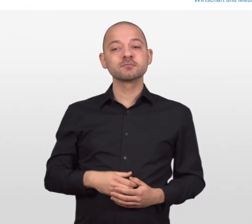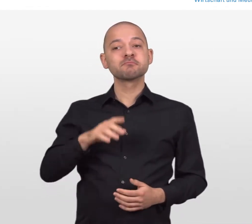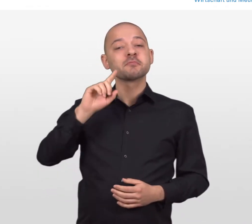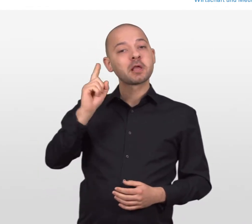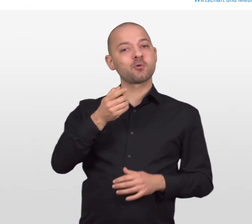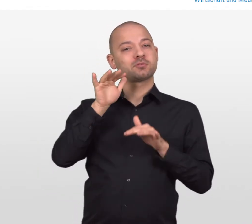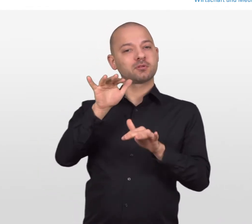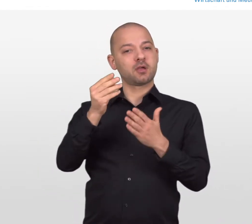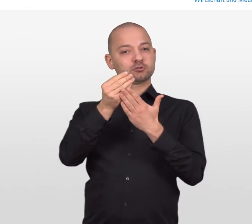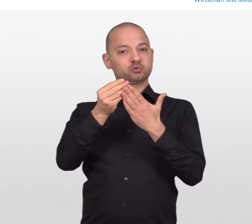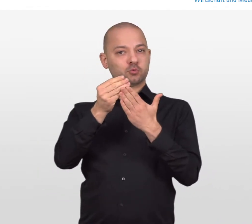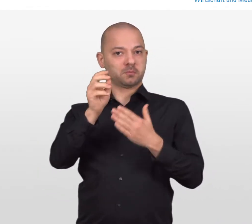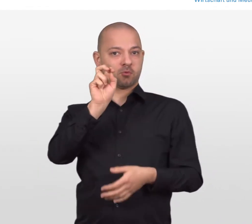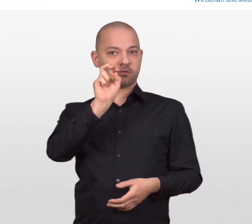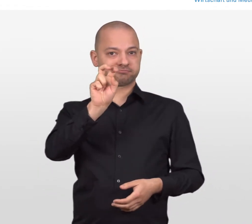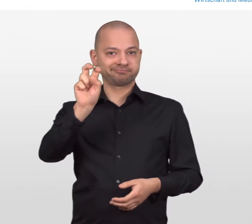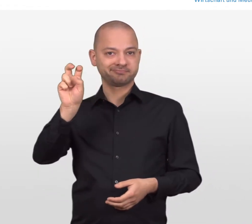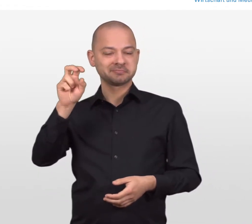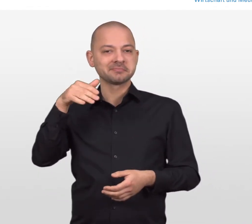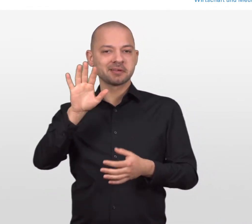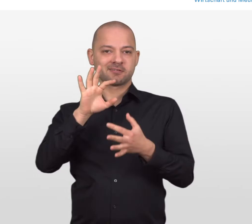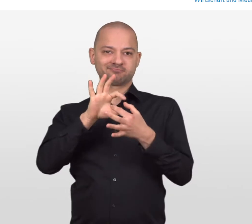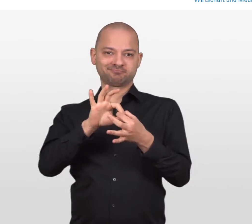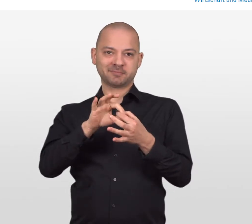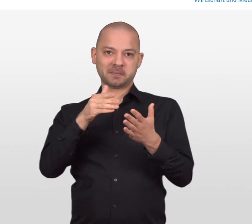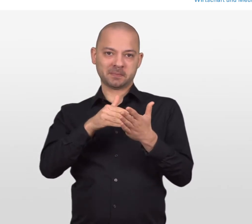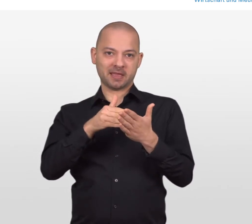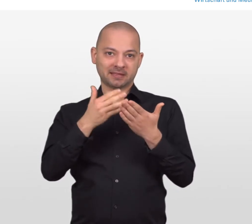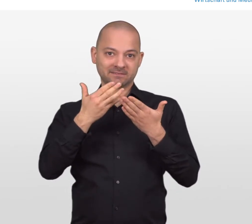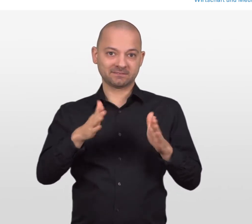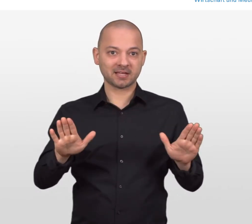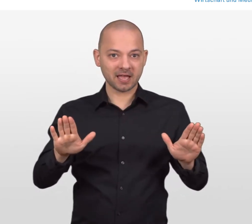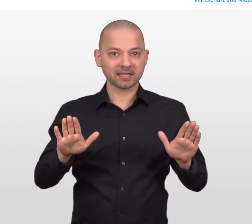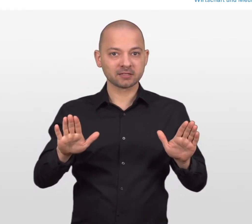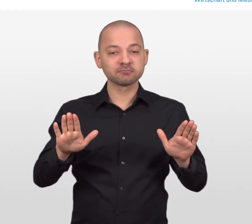Außerdem sind hier die Icons für die Barrierefreiheit untergebracht.